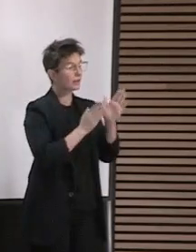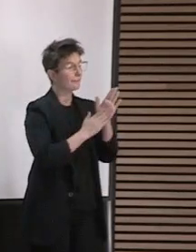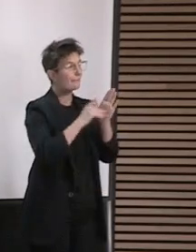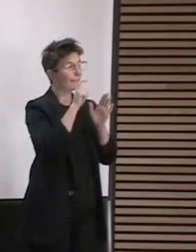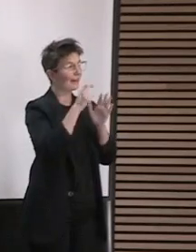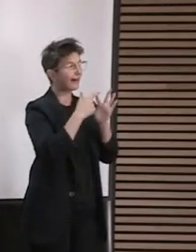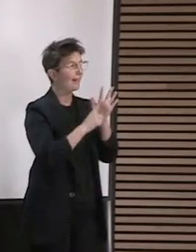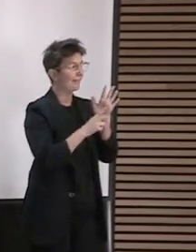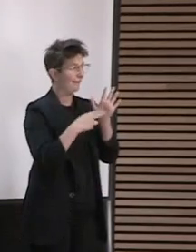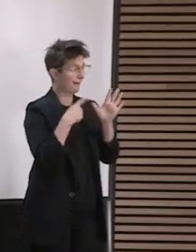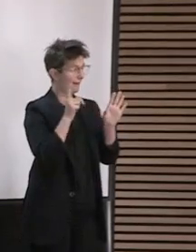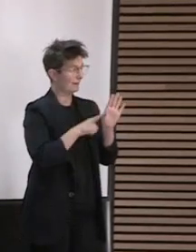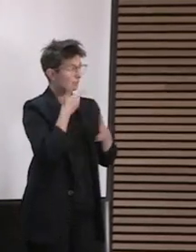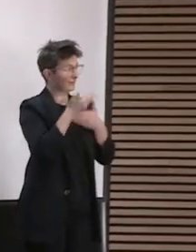GRANT Kia pai, kia ora